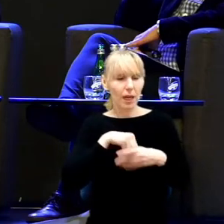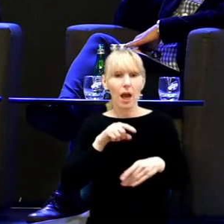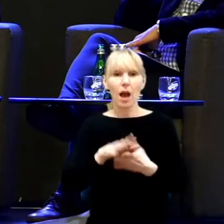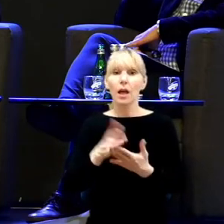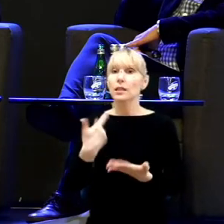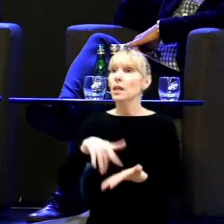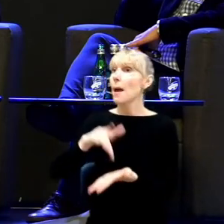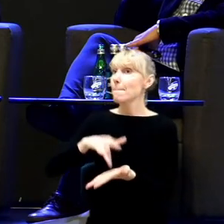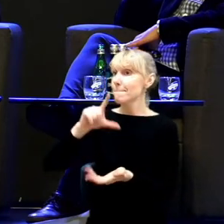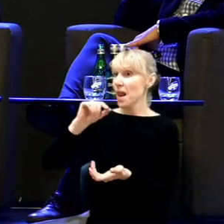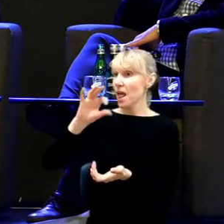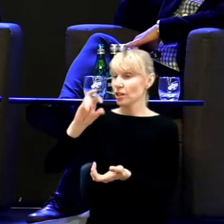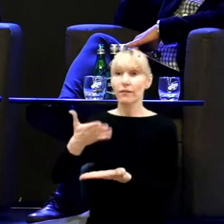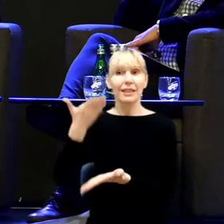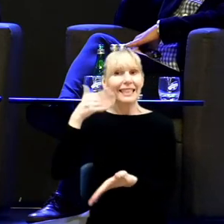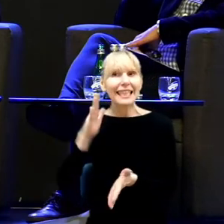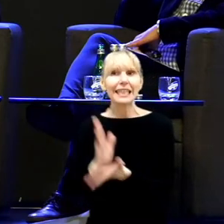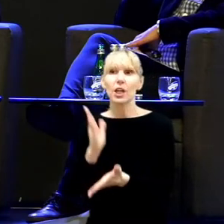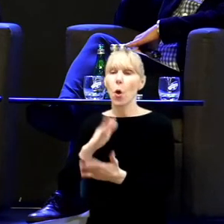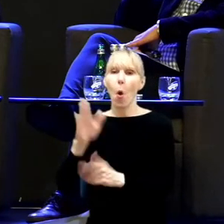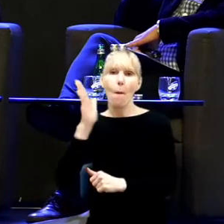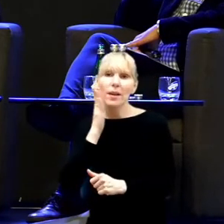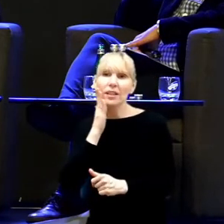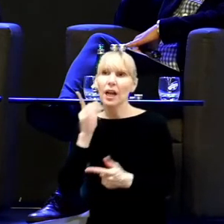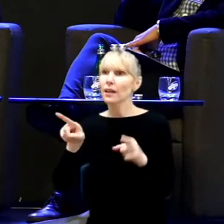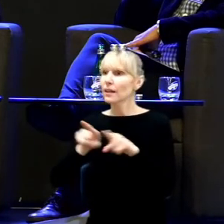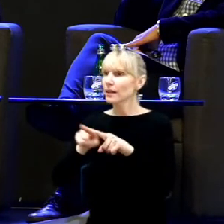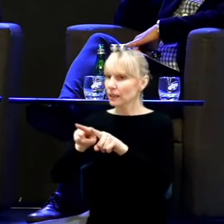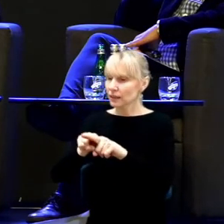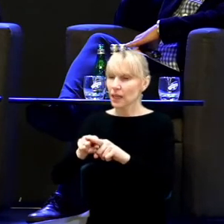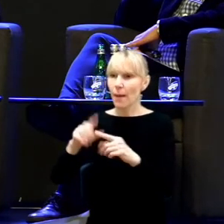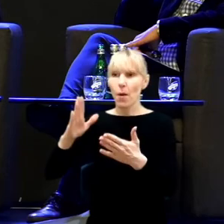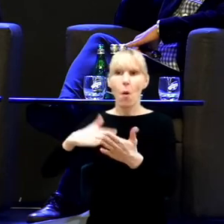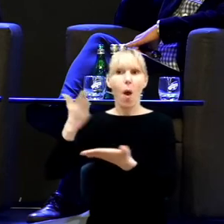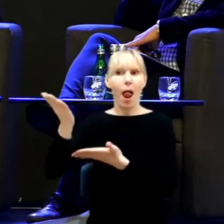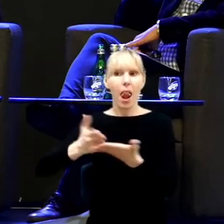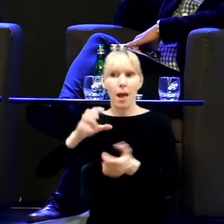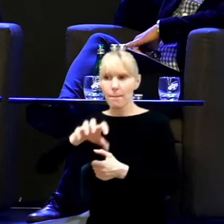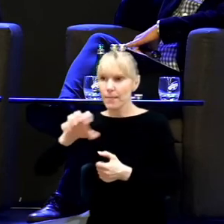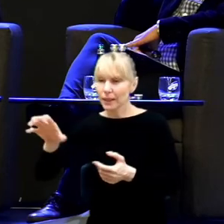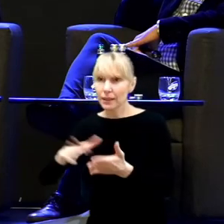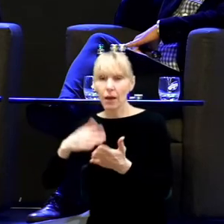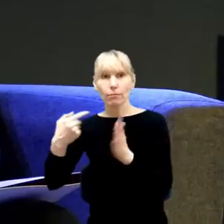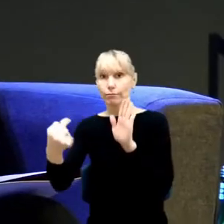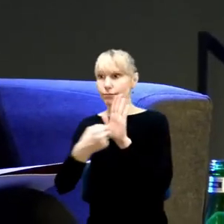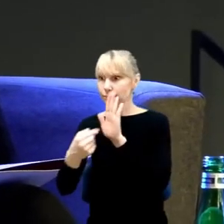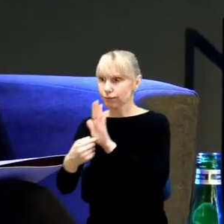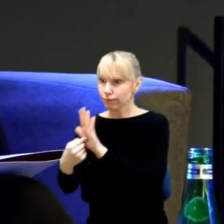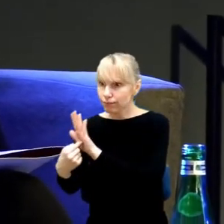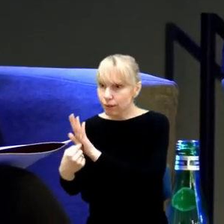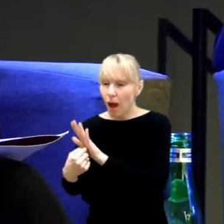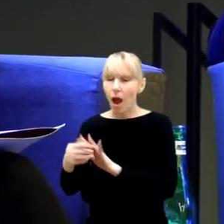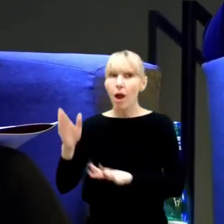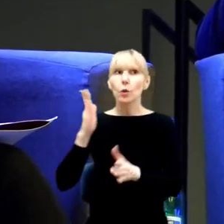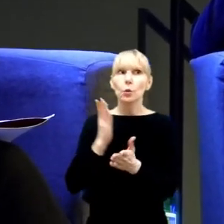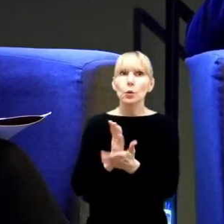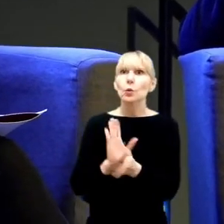innych elementach, to pokazuje młodym ludziom możliwość samorealizacji. Jeżeli będzie mówił o mieszkaniu, i to jeszcze mieszkaniu w kontekście